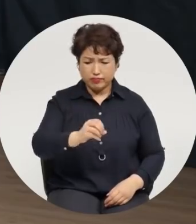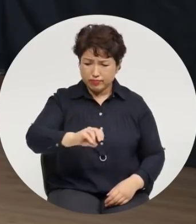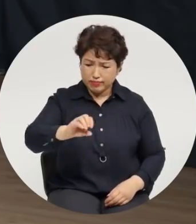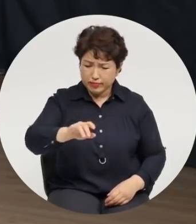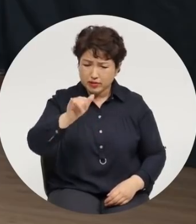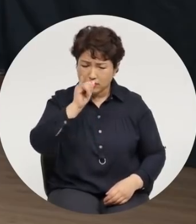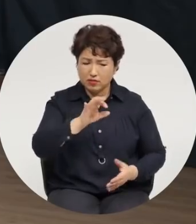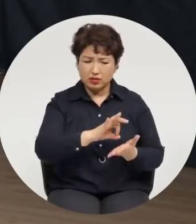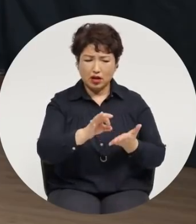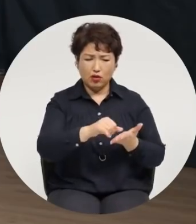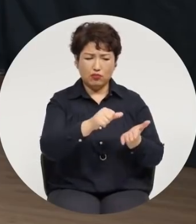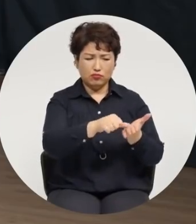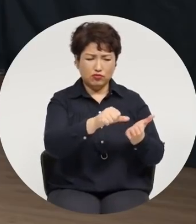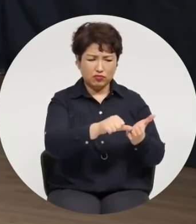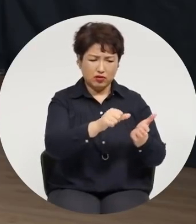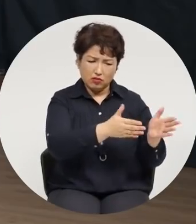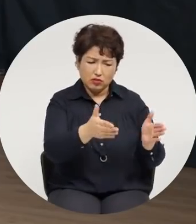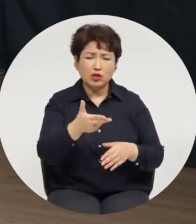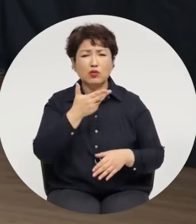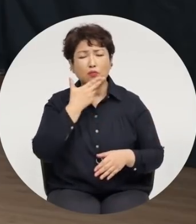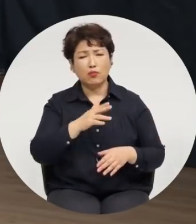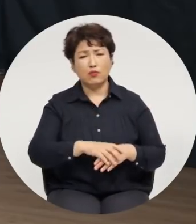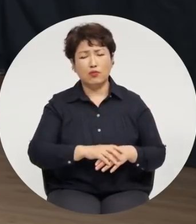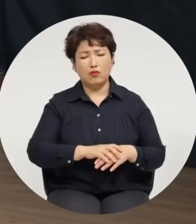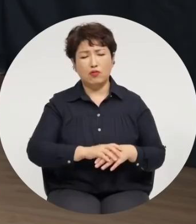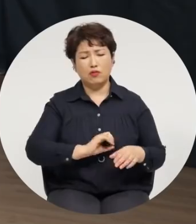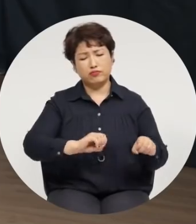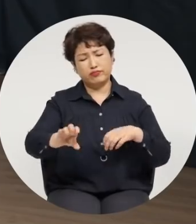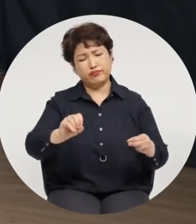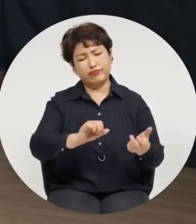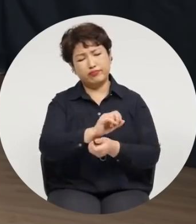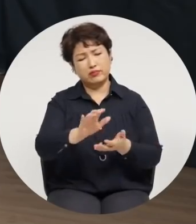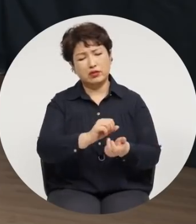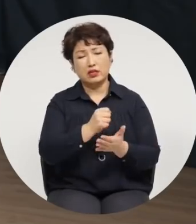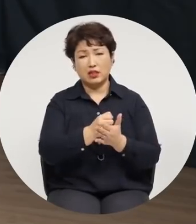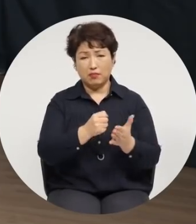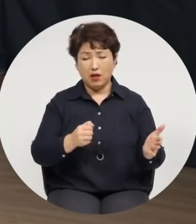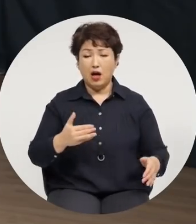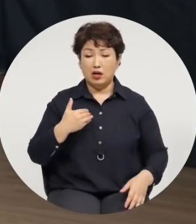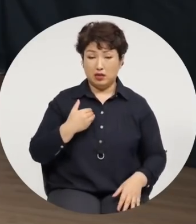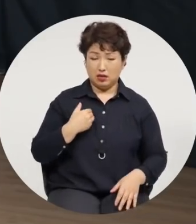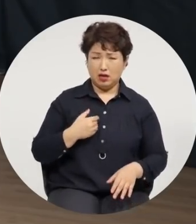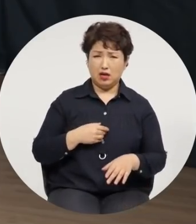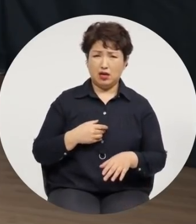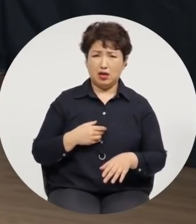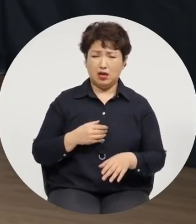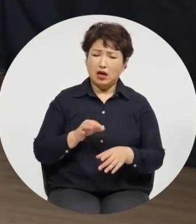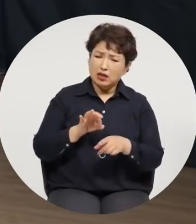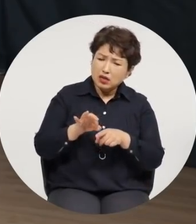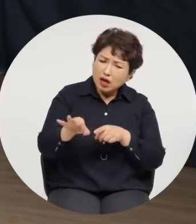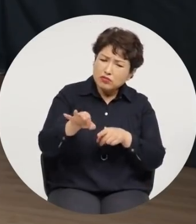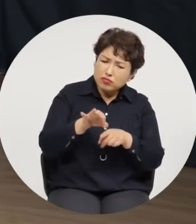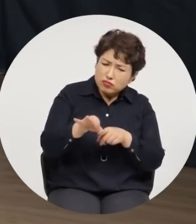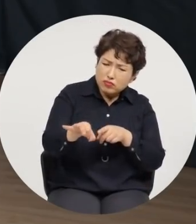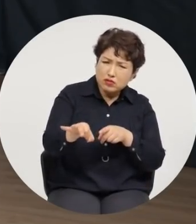사용한 물건들도 제자리에 두지 않으니까 제가 잔소리를 하게 되고